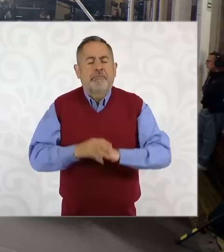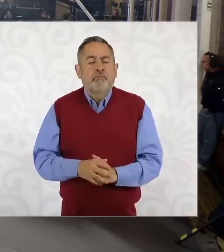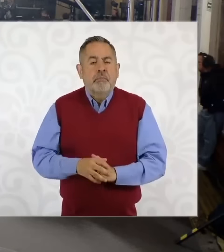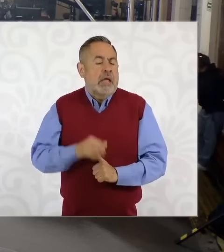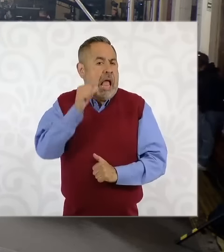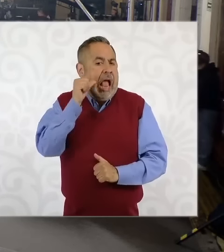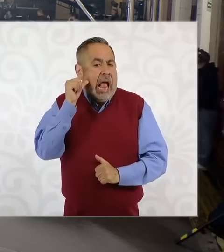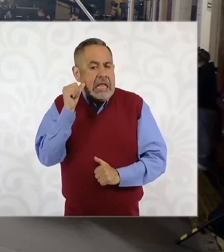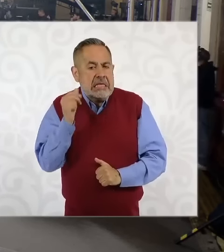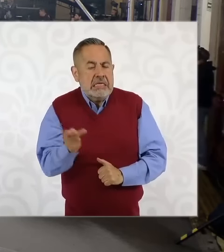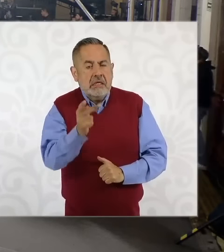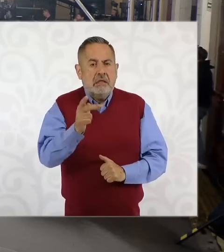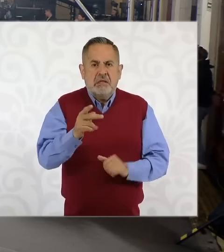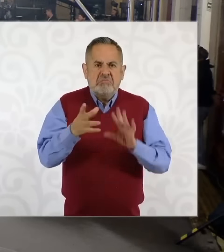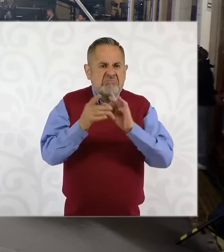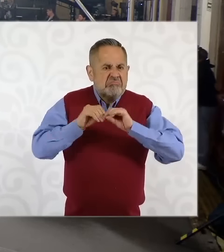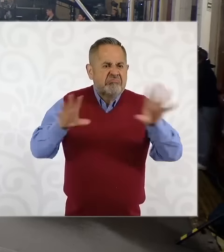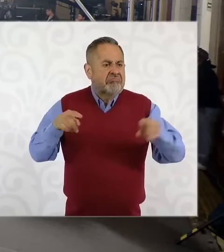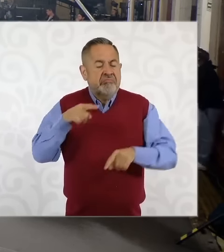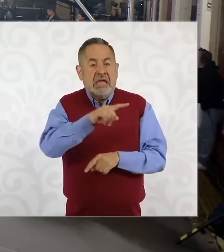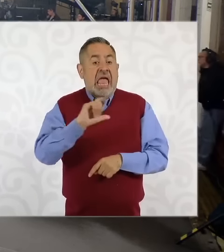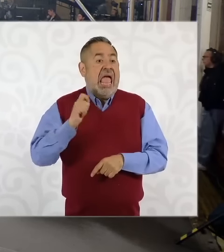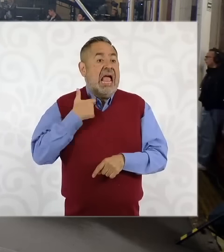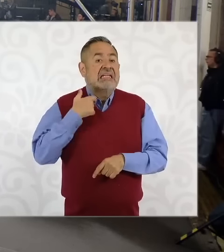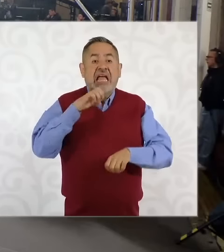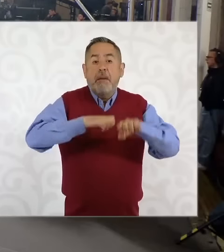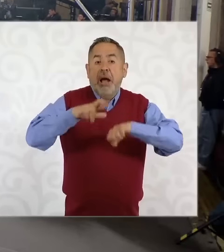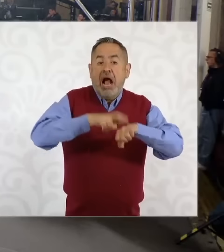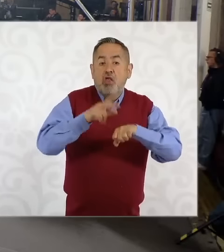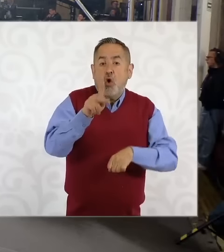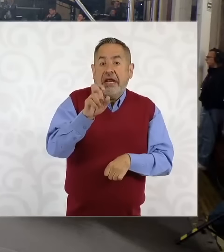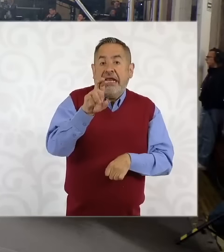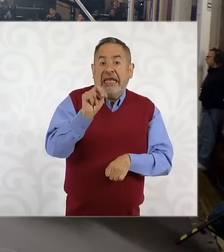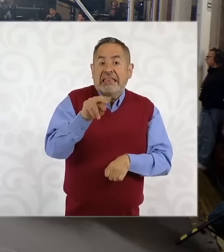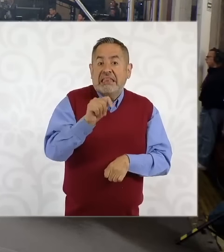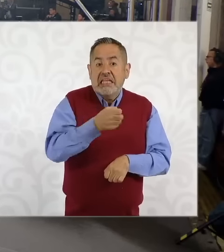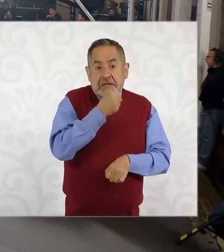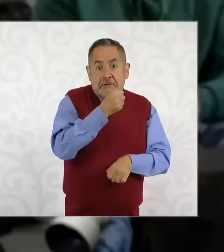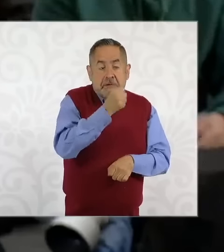ayer se revelaron declaraciones del exjador Ken Salazar en una entrevista donde declaró